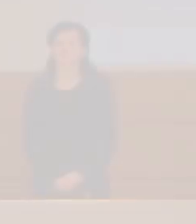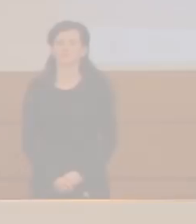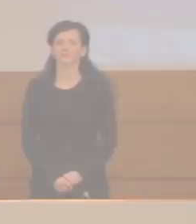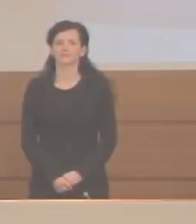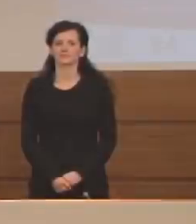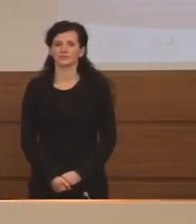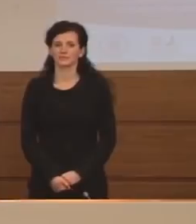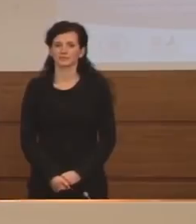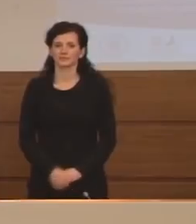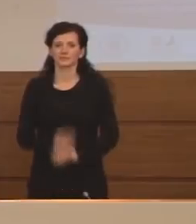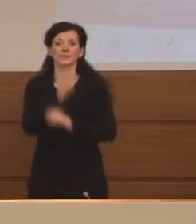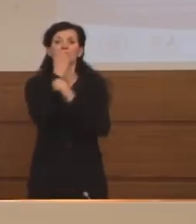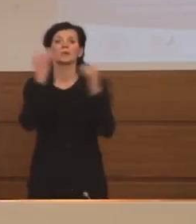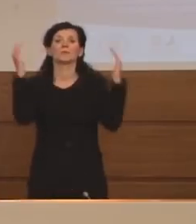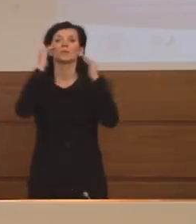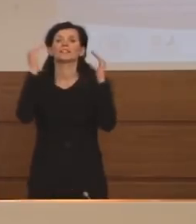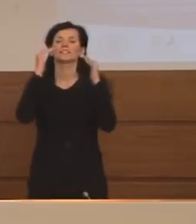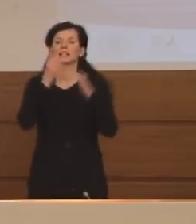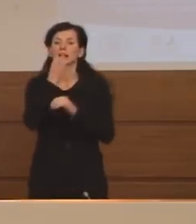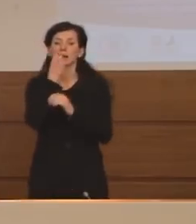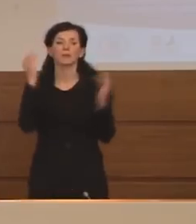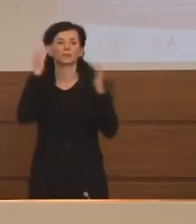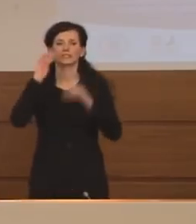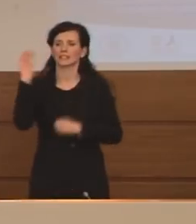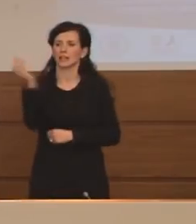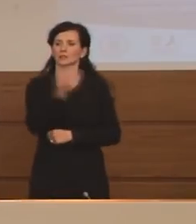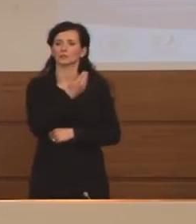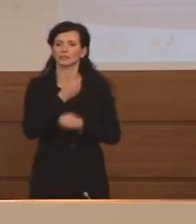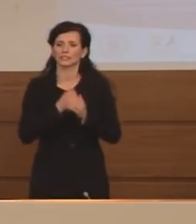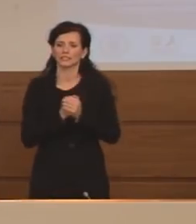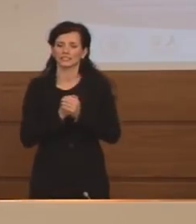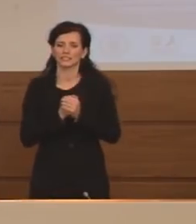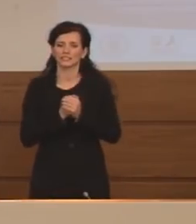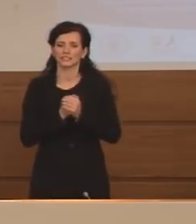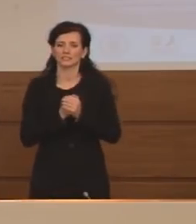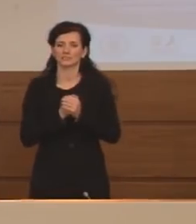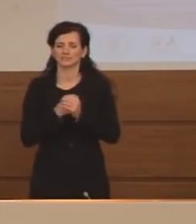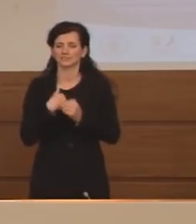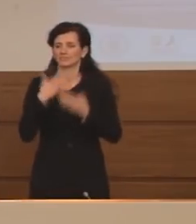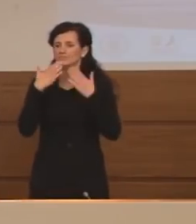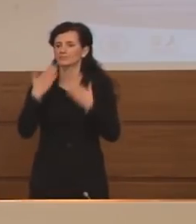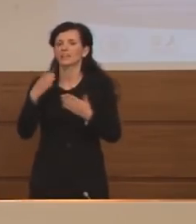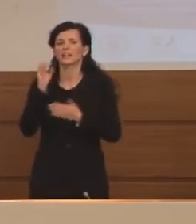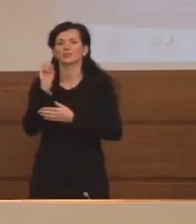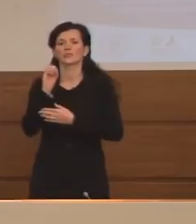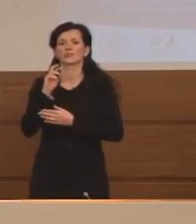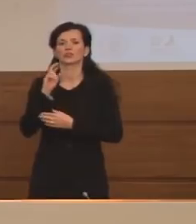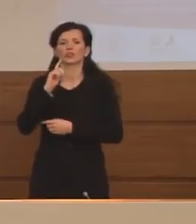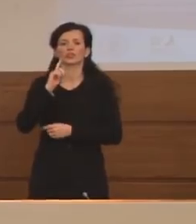Buonasera, buonasera a tutti. Intanto saluto il Professor Giovanni Rezza, che è il Direttore